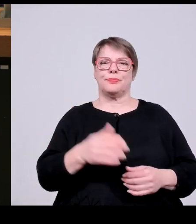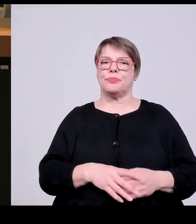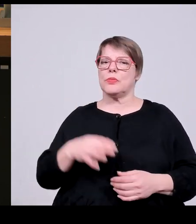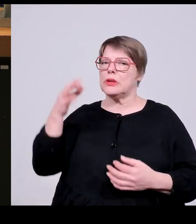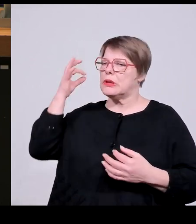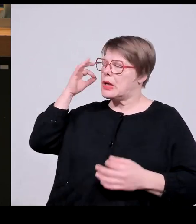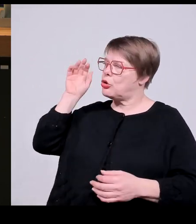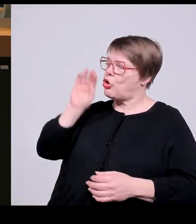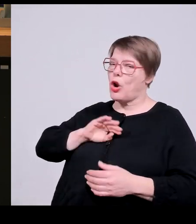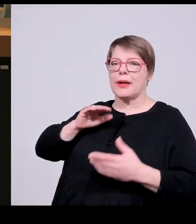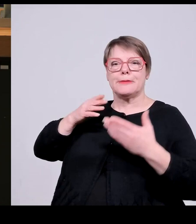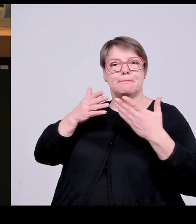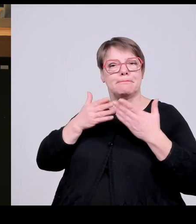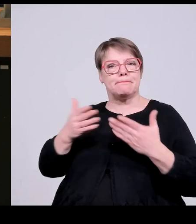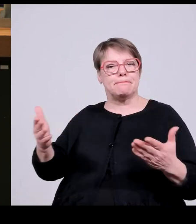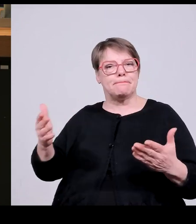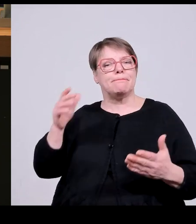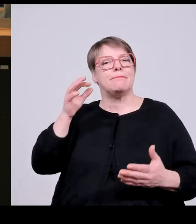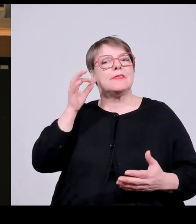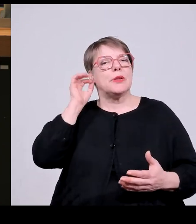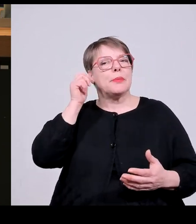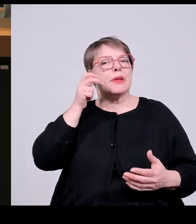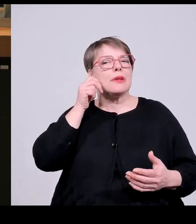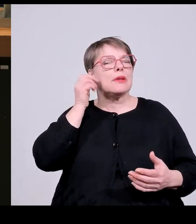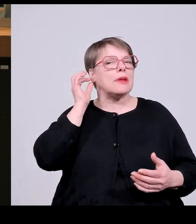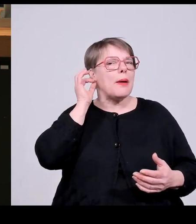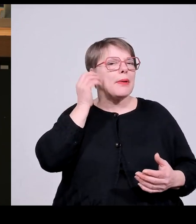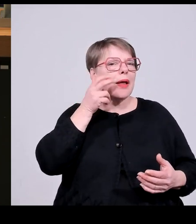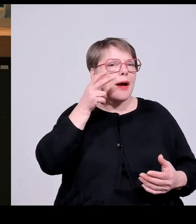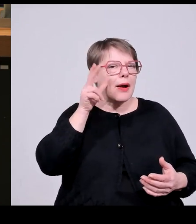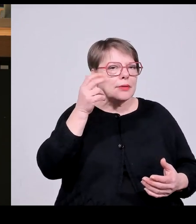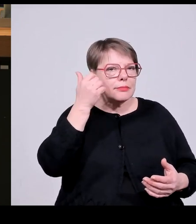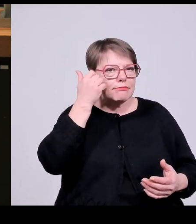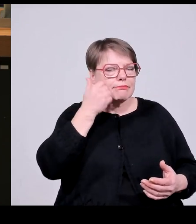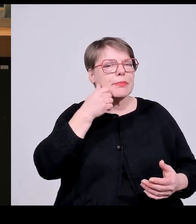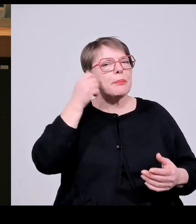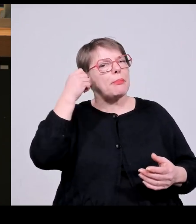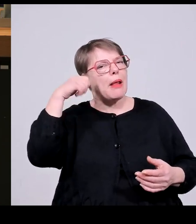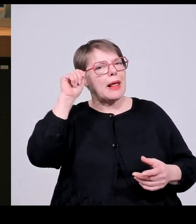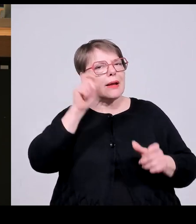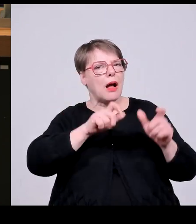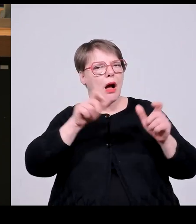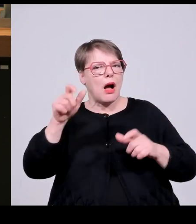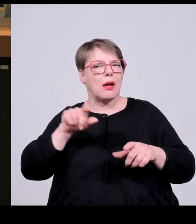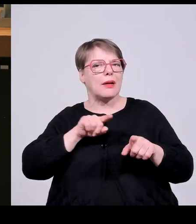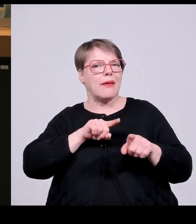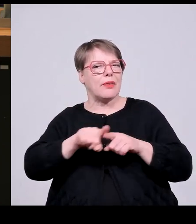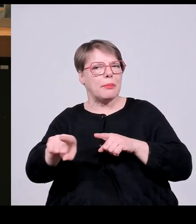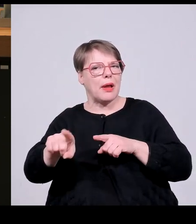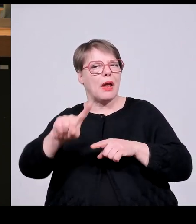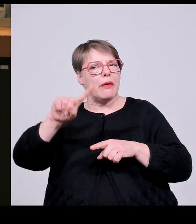die guten und wichtigen ökologische Standards Deutschen Bauer ist einfach über Bord zu werfen und erklärt, die immer